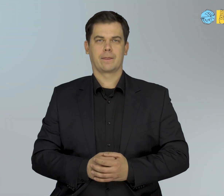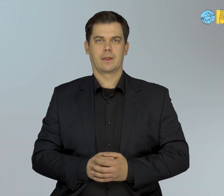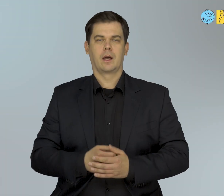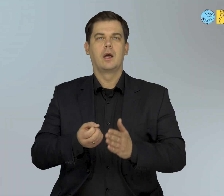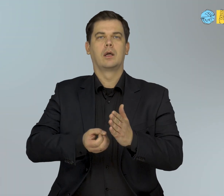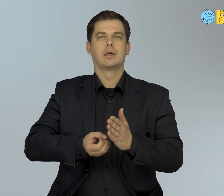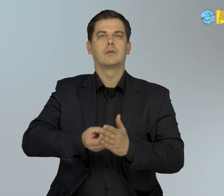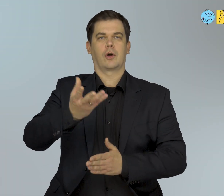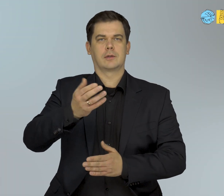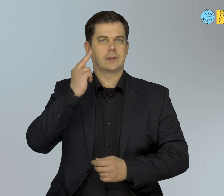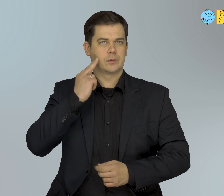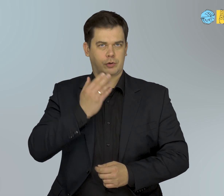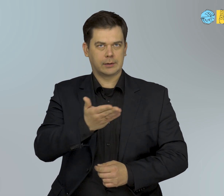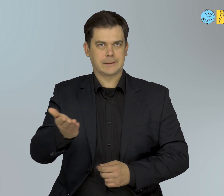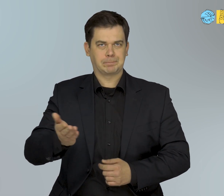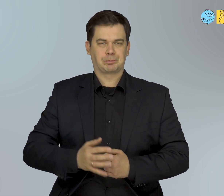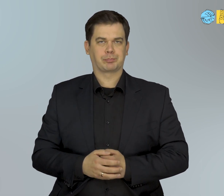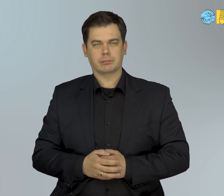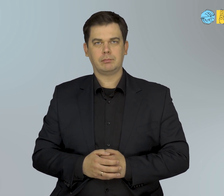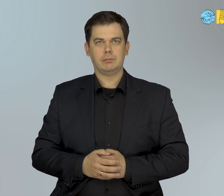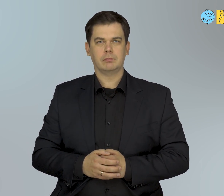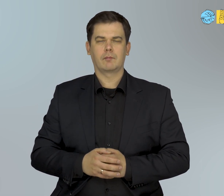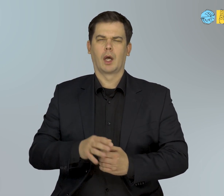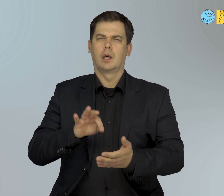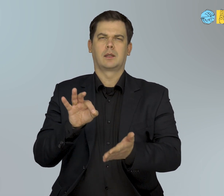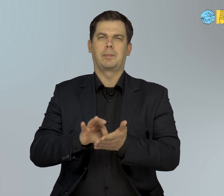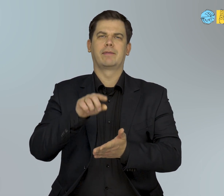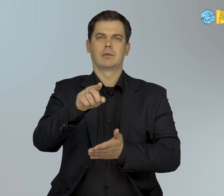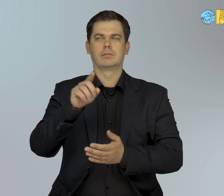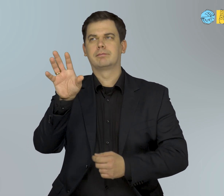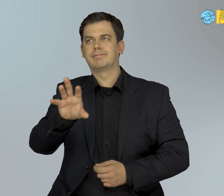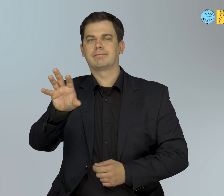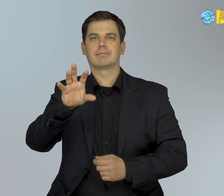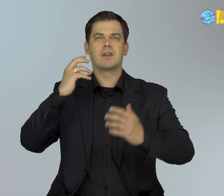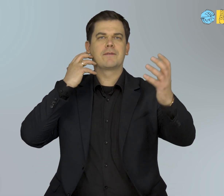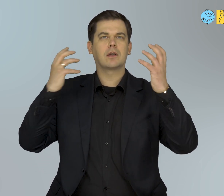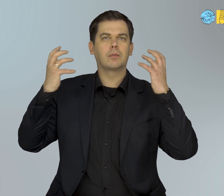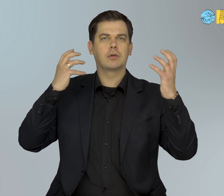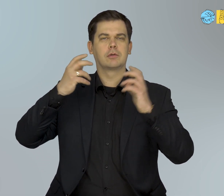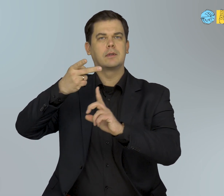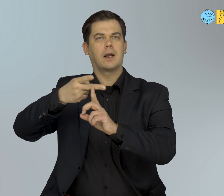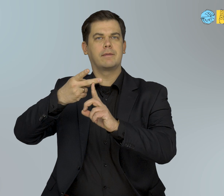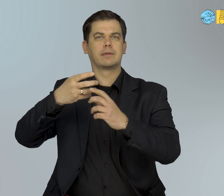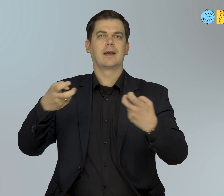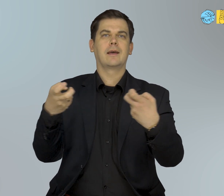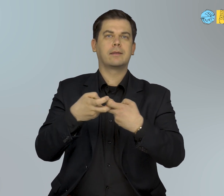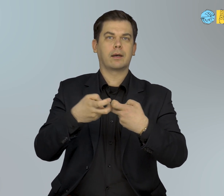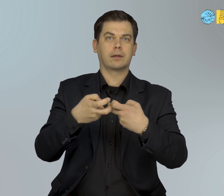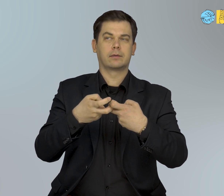Drodzy niesłyszący! Na pewno nie raz widzieliście w wiadomościach w telewizji lub internecie